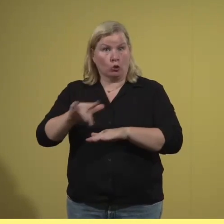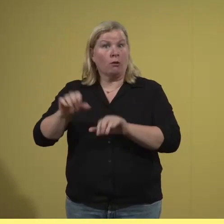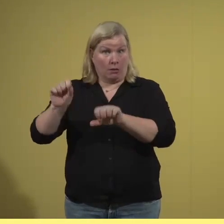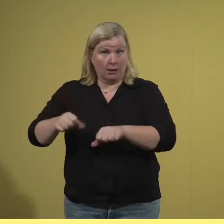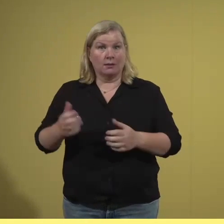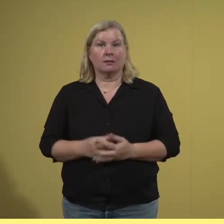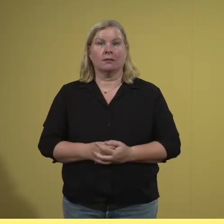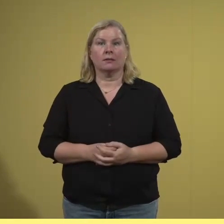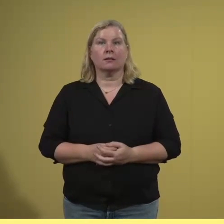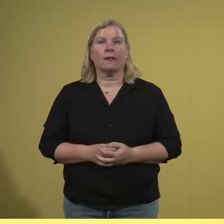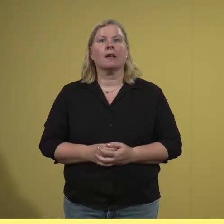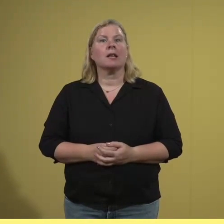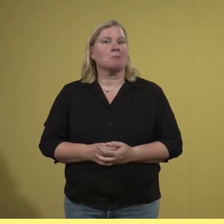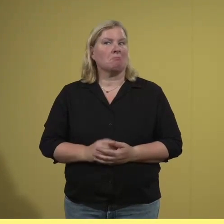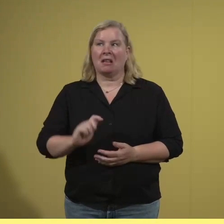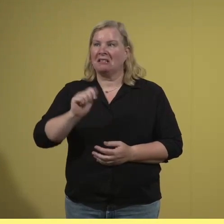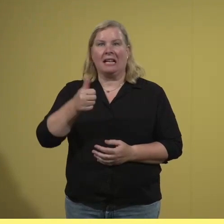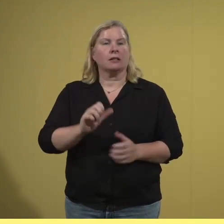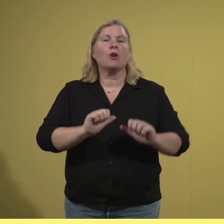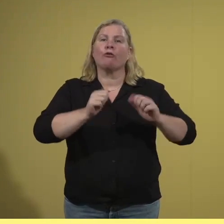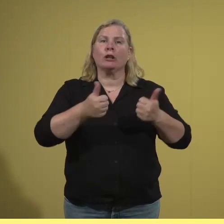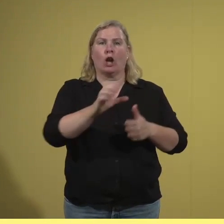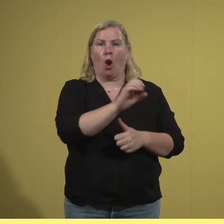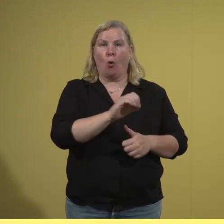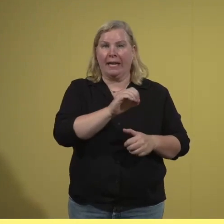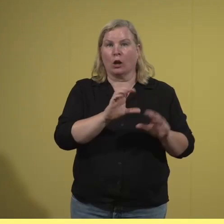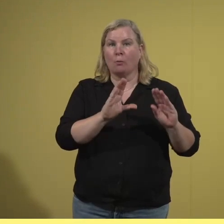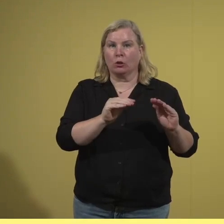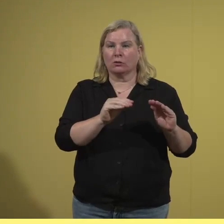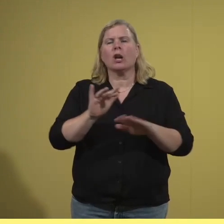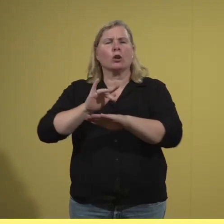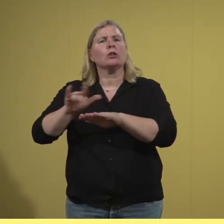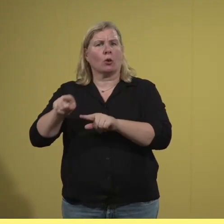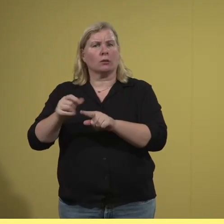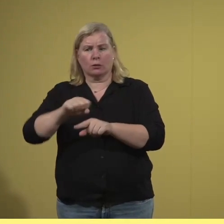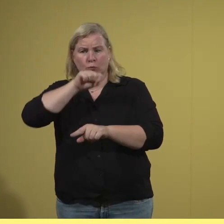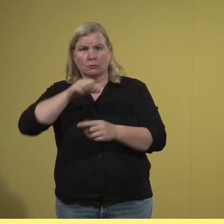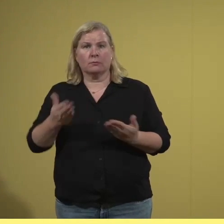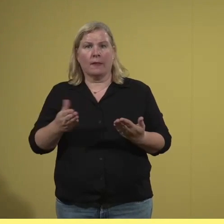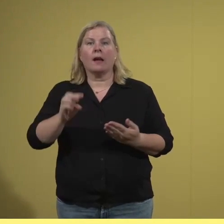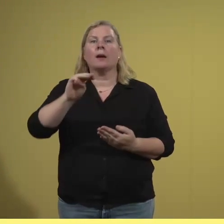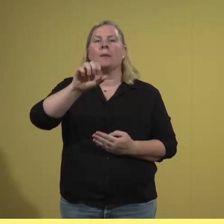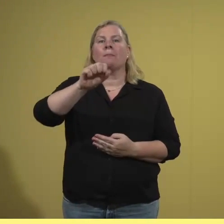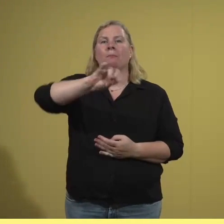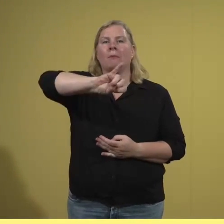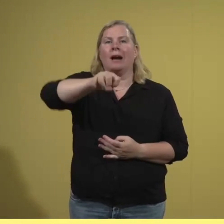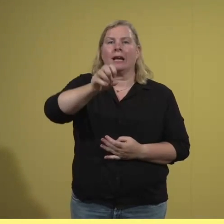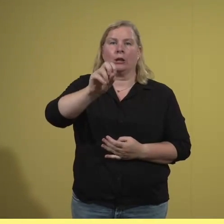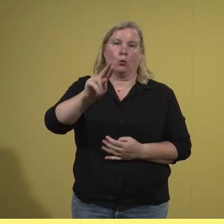Das ist erstaunlich. Ich mache ganz wenig mit frischem Oregano. Da nehme ich eher die getrocknete Variante. Majoran genauso.